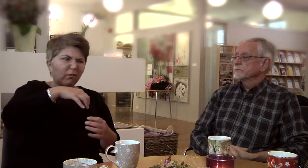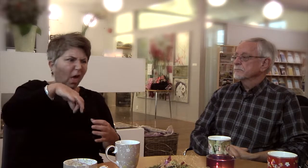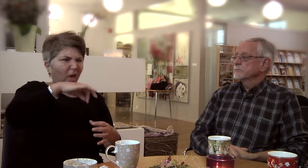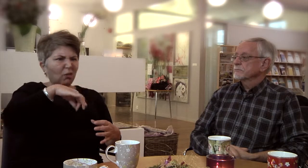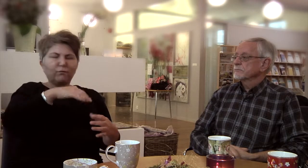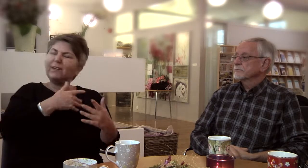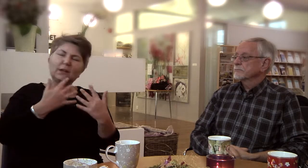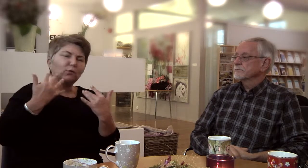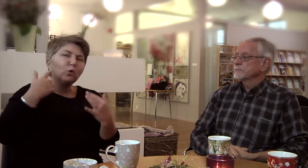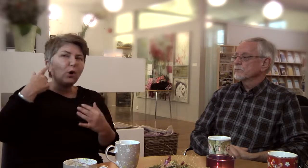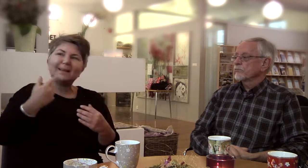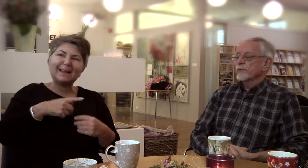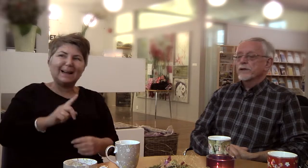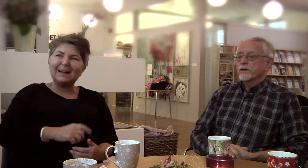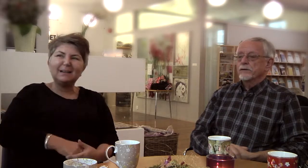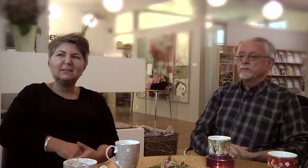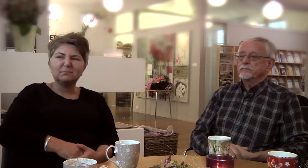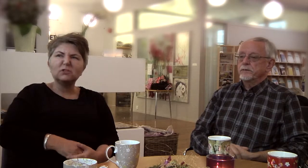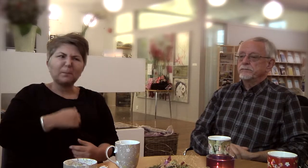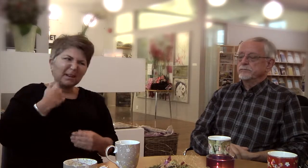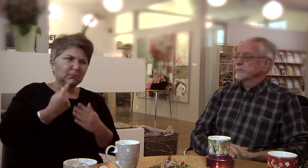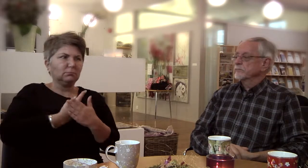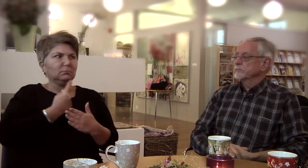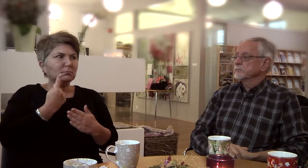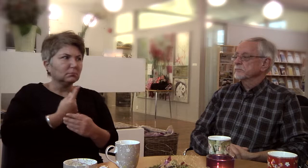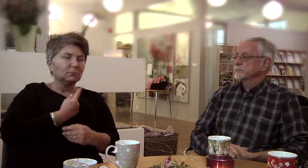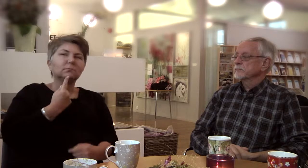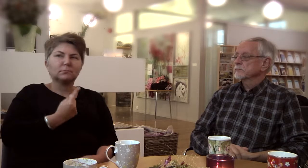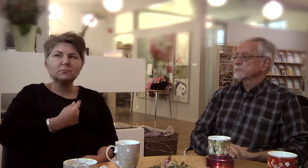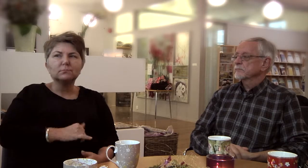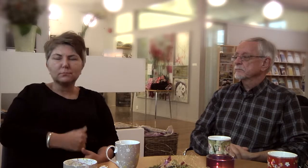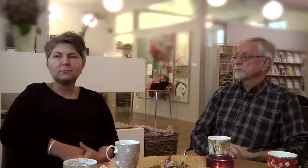Du blir liksom litt alene og føler ikke at du hører til. Du kan fort bli ensom.